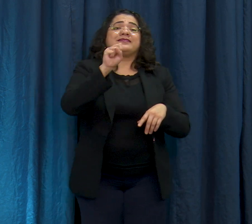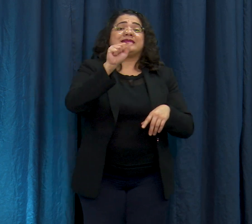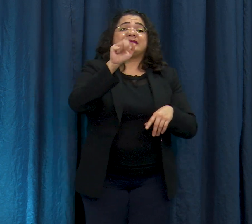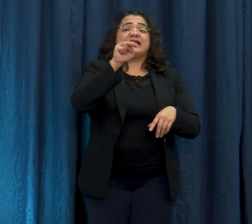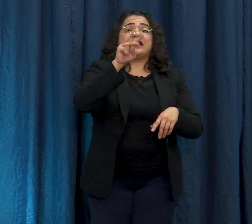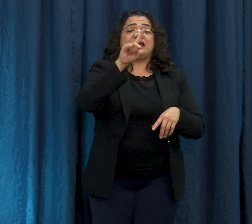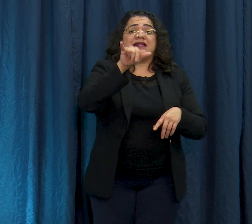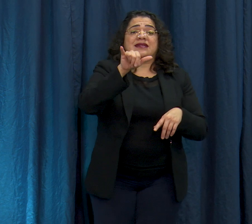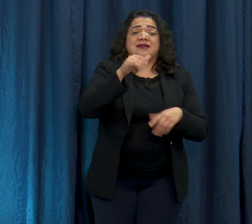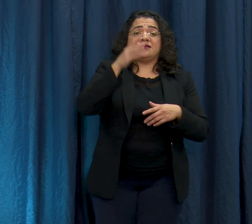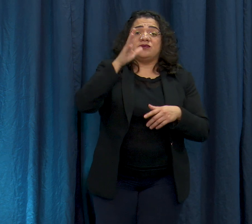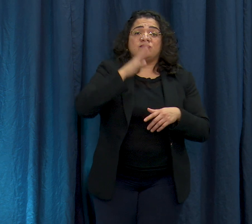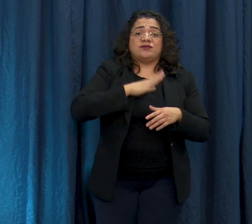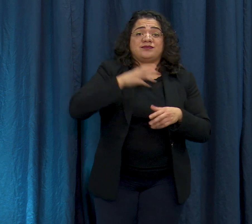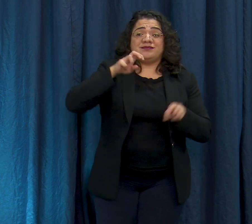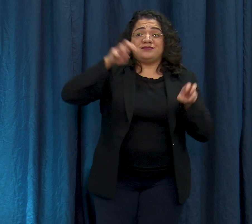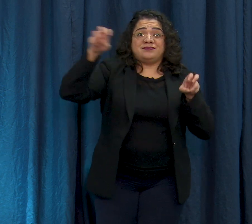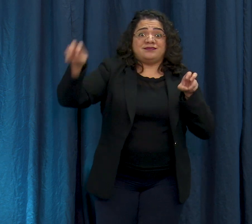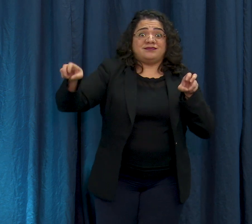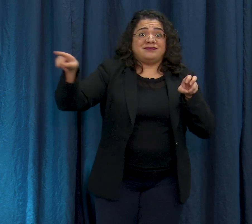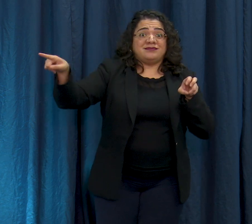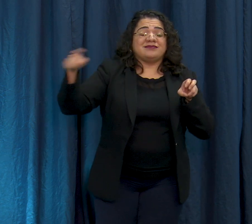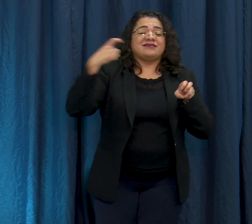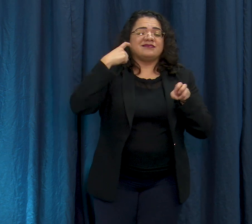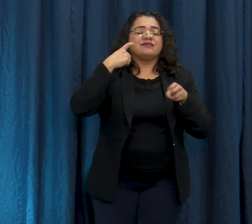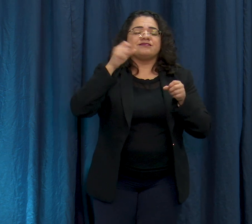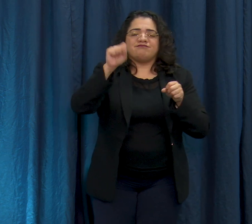departamento de salud ah Swabia confirm rkc fueron Cinco